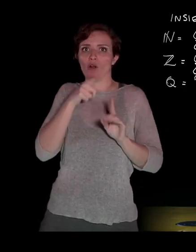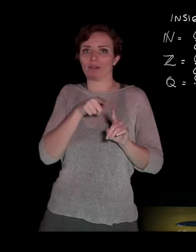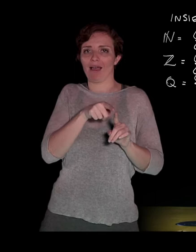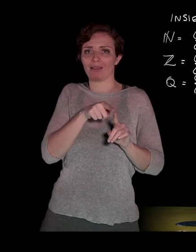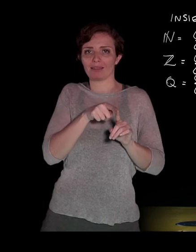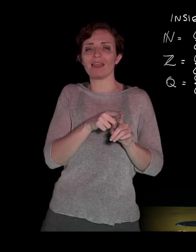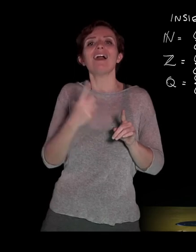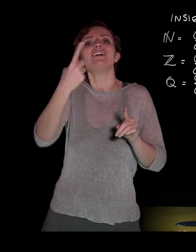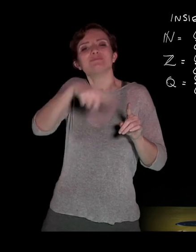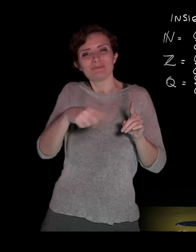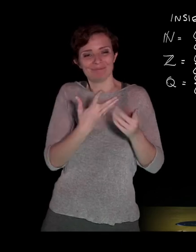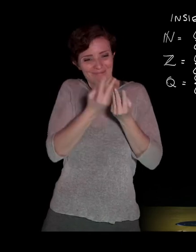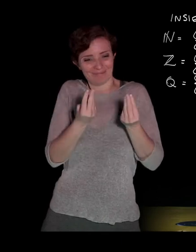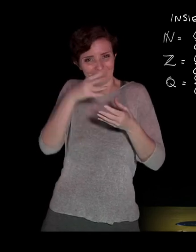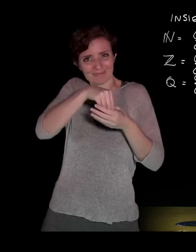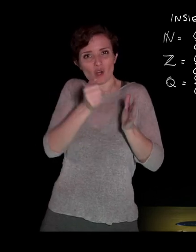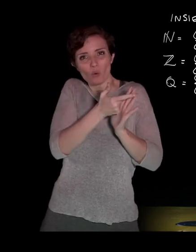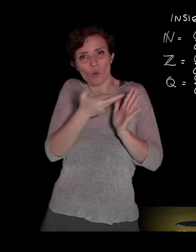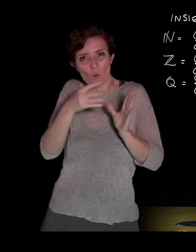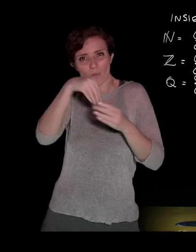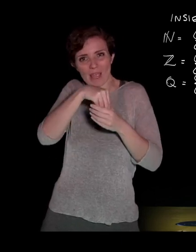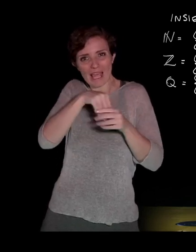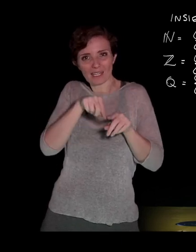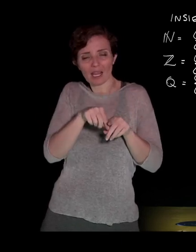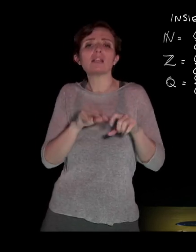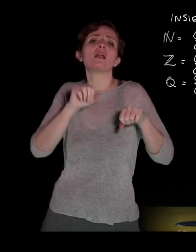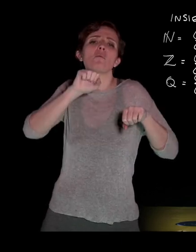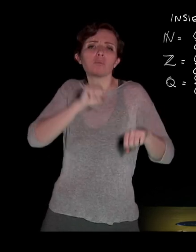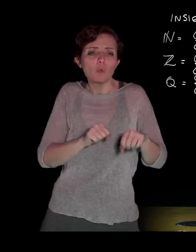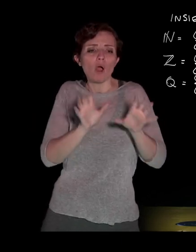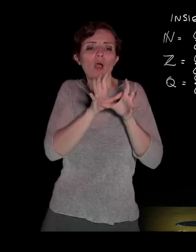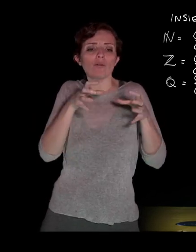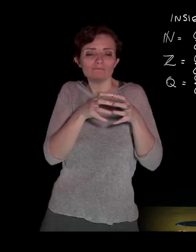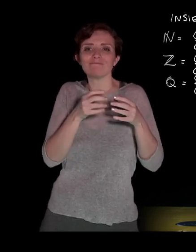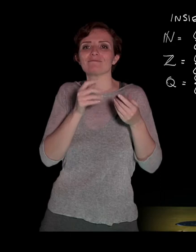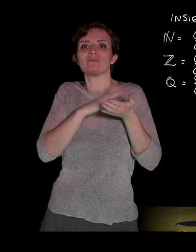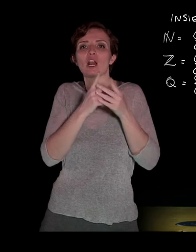è costituito da quei numeri che possono essere rappresentati... ..dal rapporto fra numeri interi.